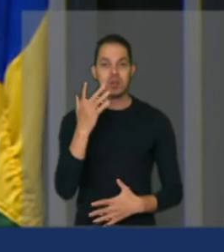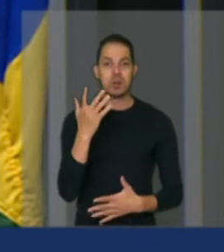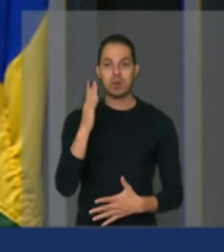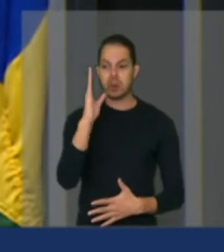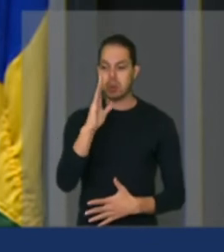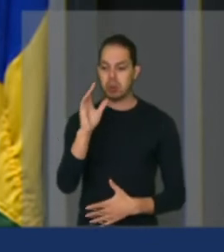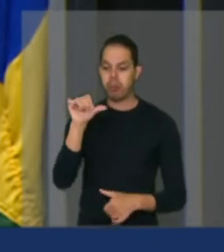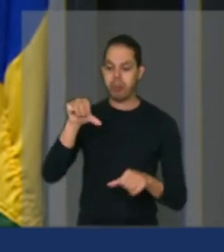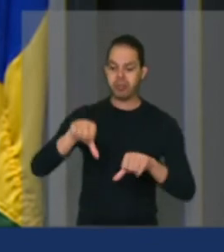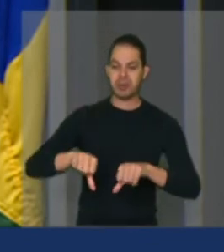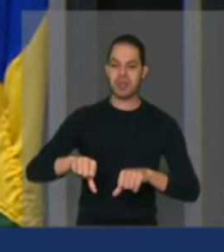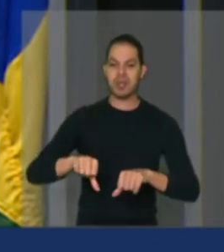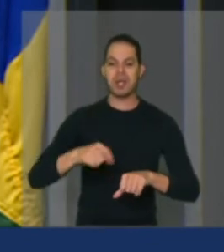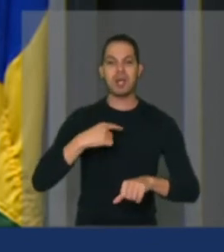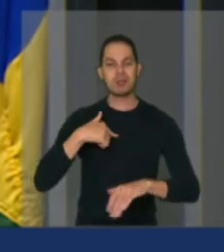VENHO ME MANIFESTAR AQUI, SER